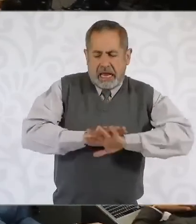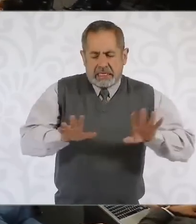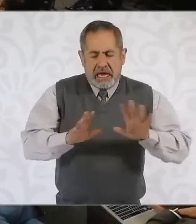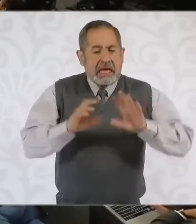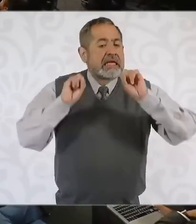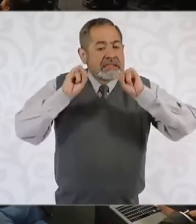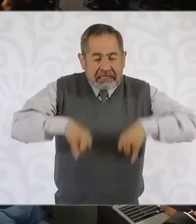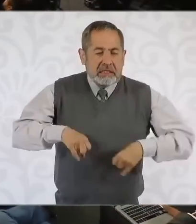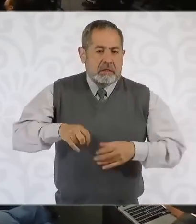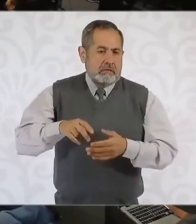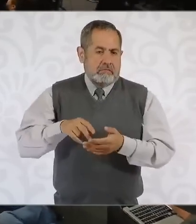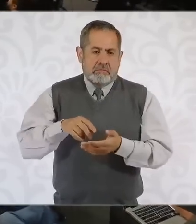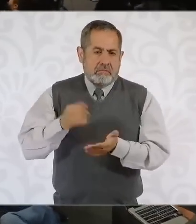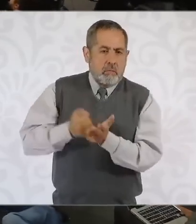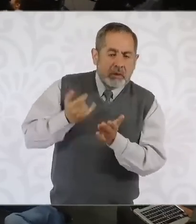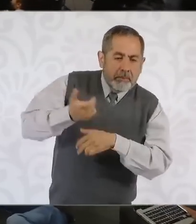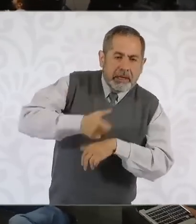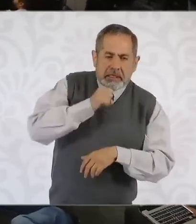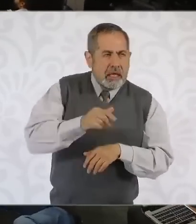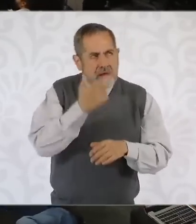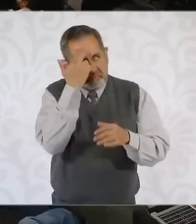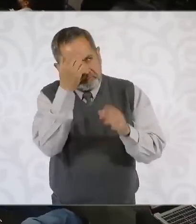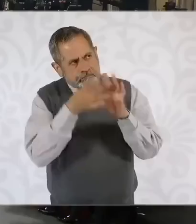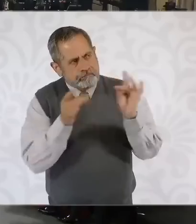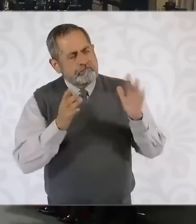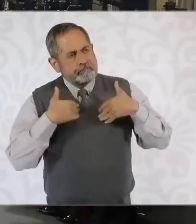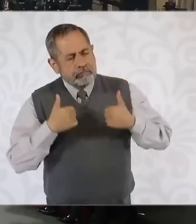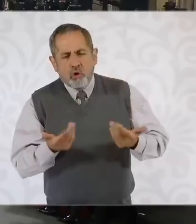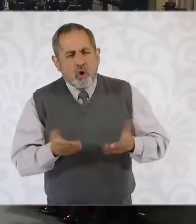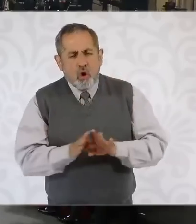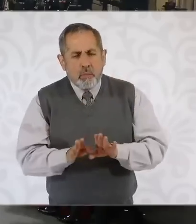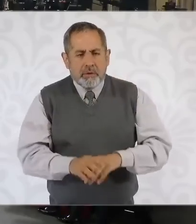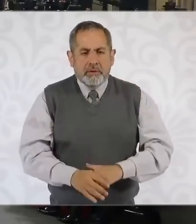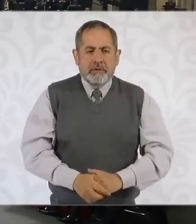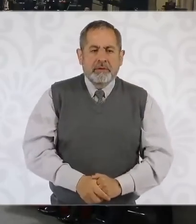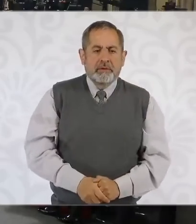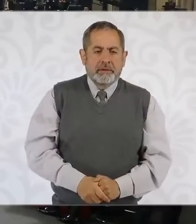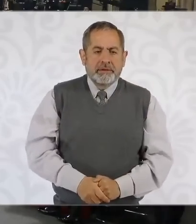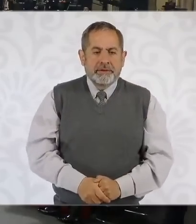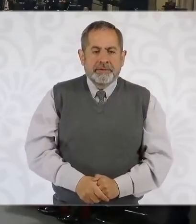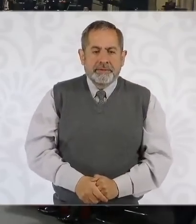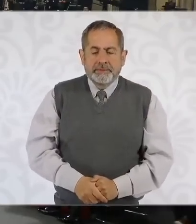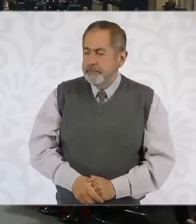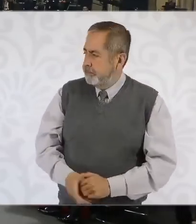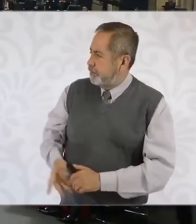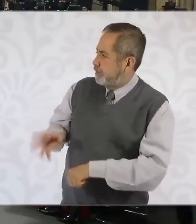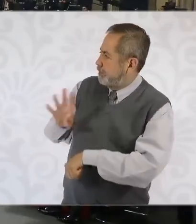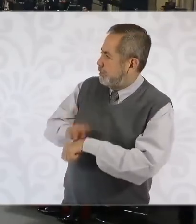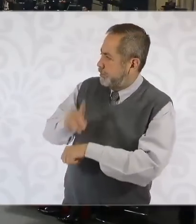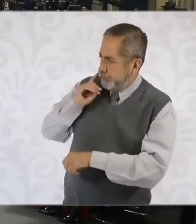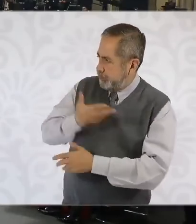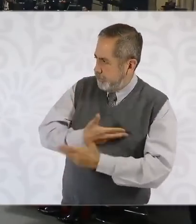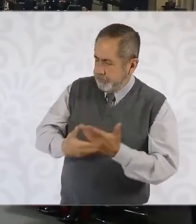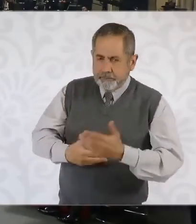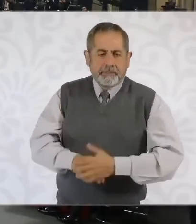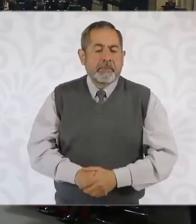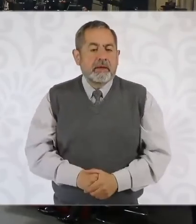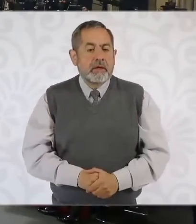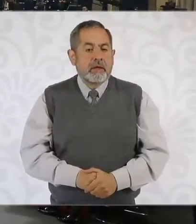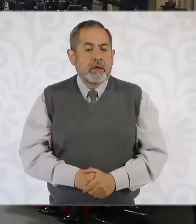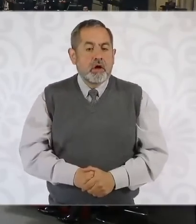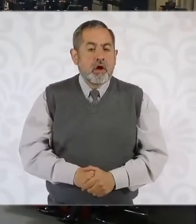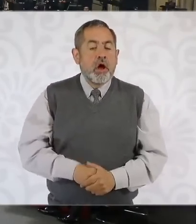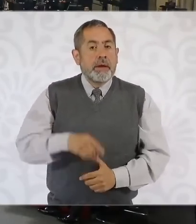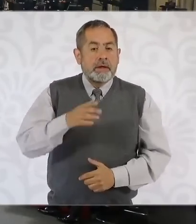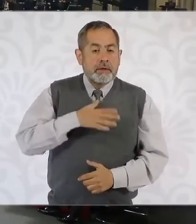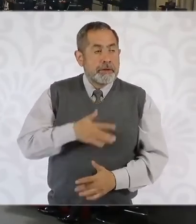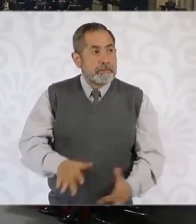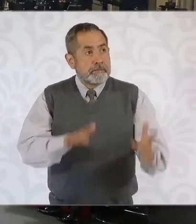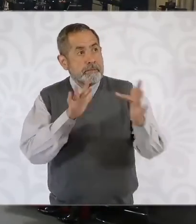comentar con su permiso presidente Bueno me comunicaré con Howard